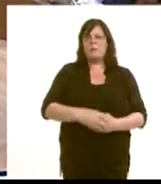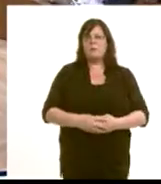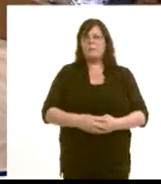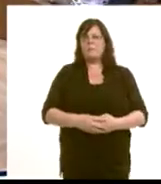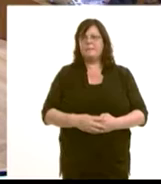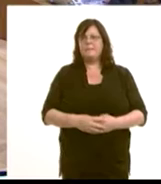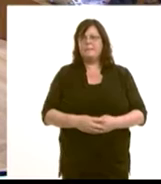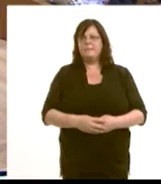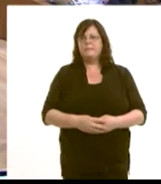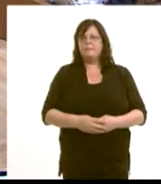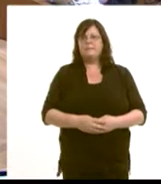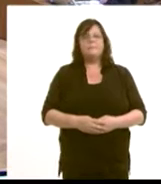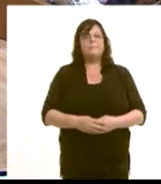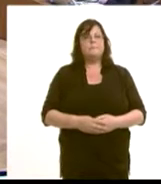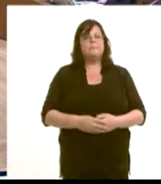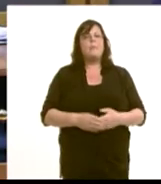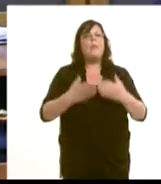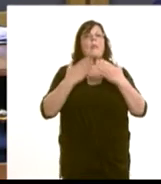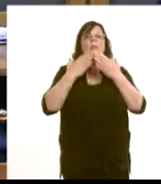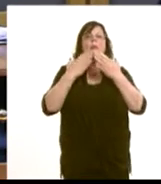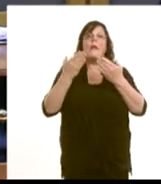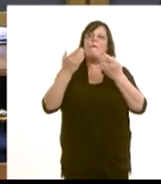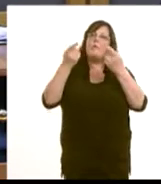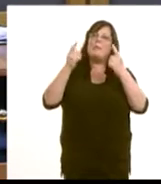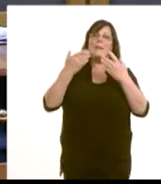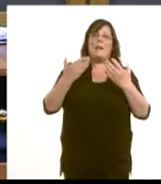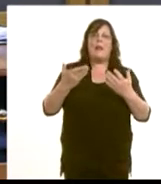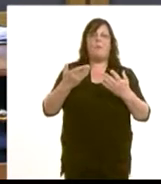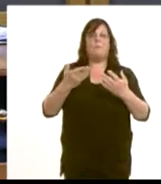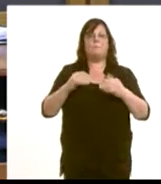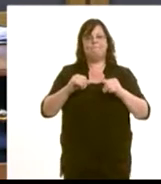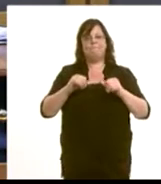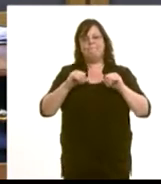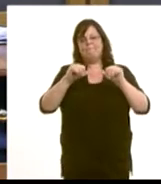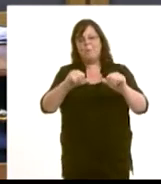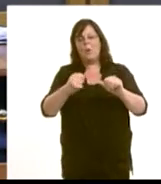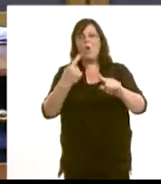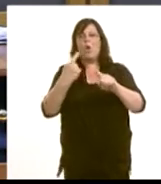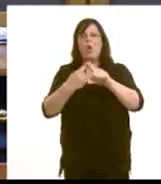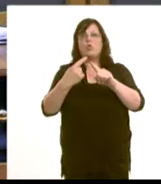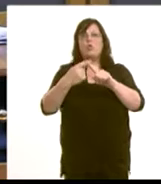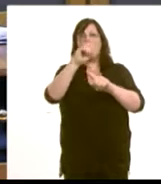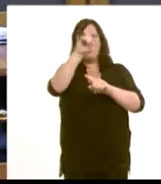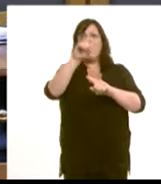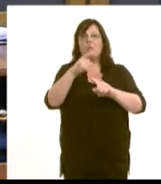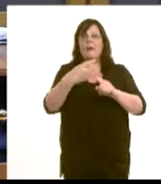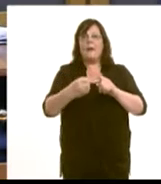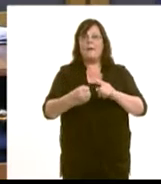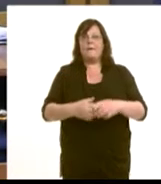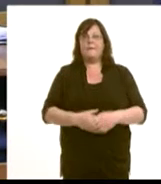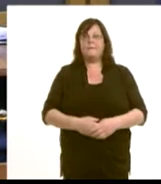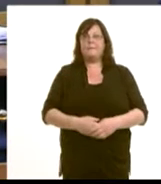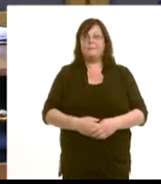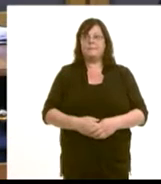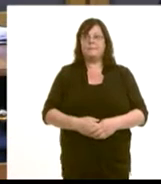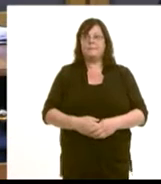Rwyf wedi ei ddweud sawl gwaith, sef y dylai pob ceiniog syín cael ei cholli gael ei gwneud